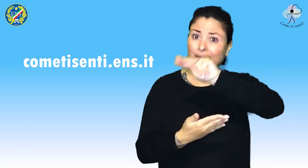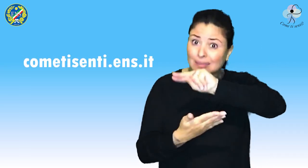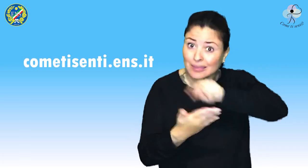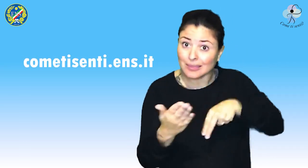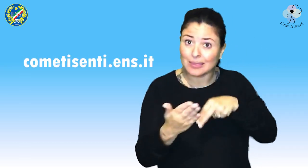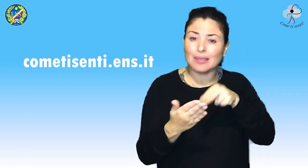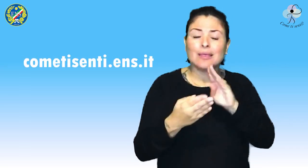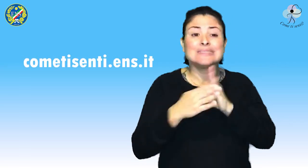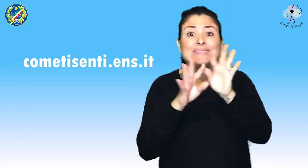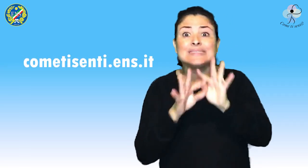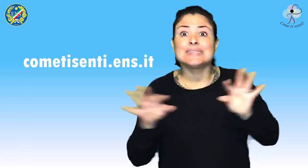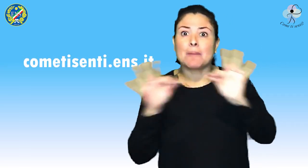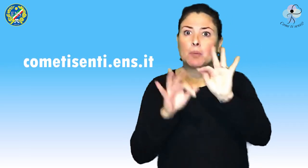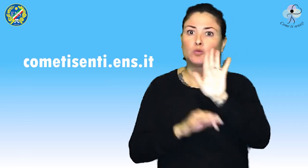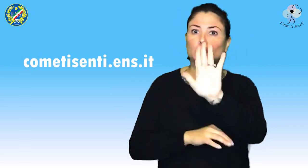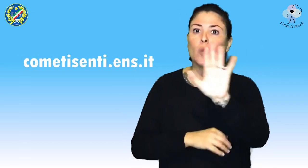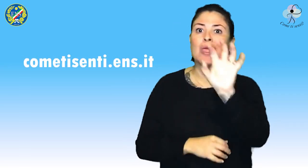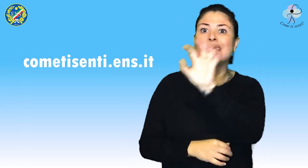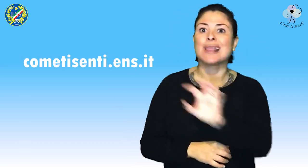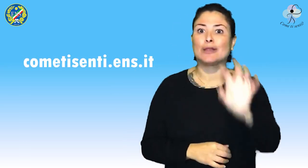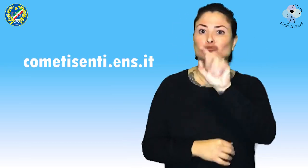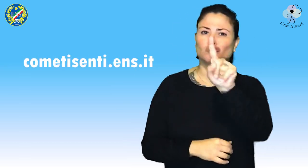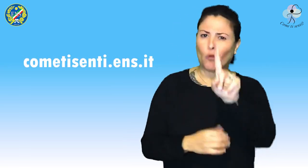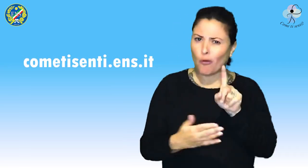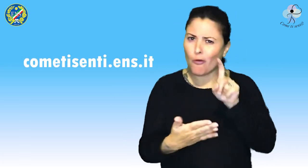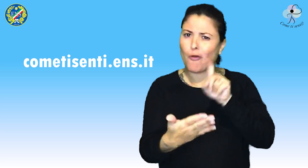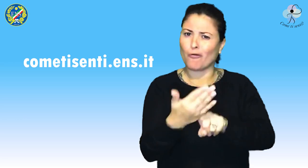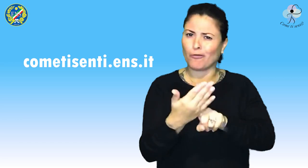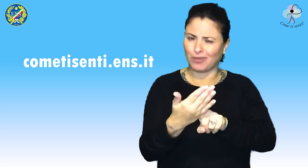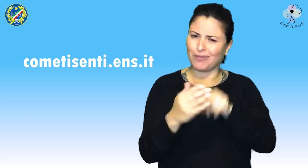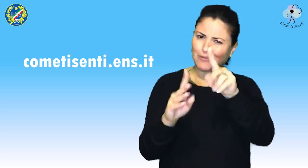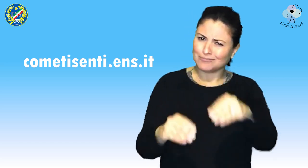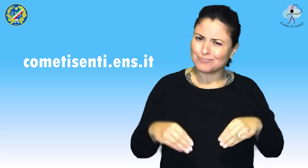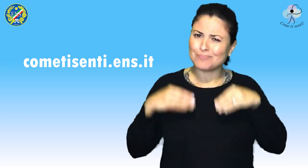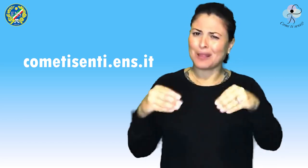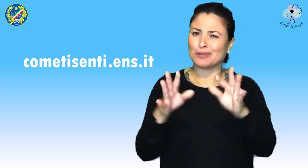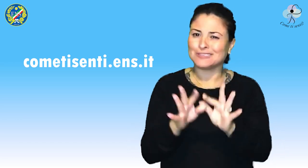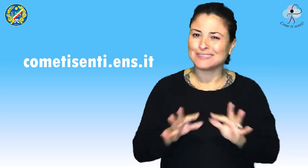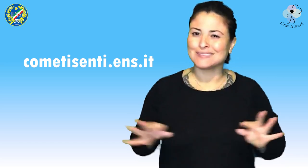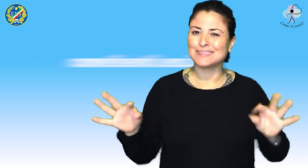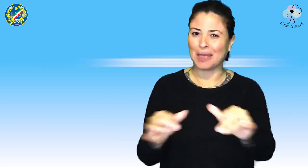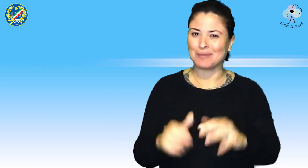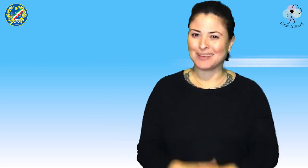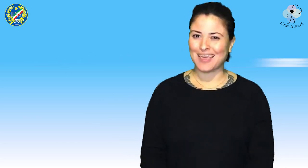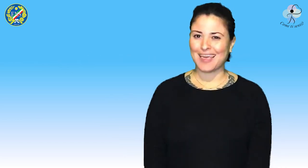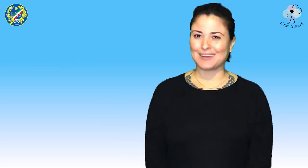e registrarti I all’appuntamento della tua Regione.